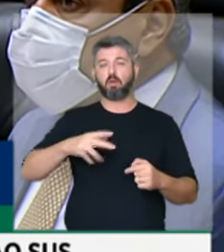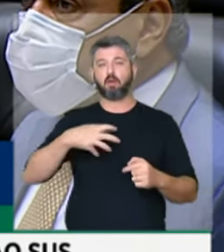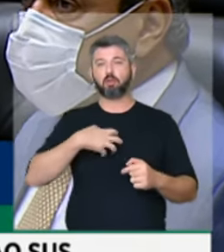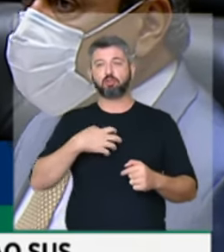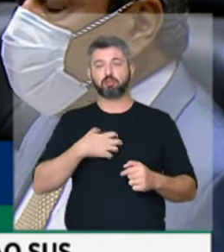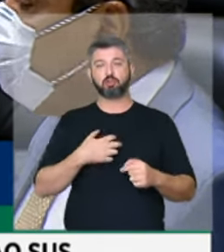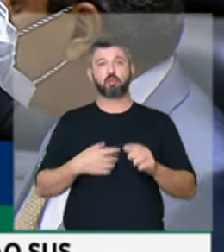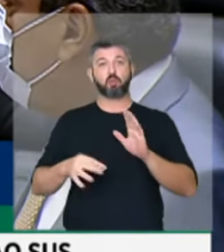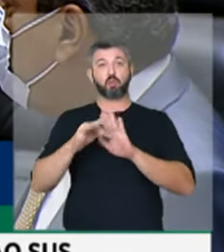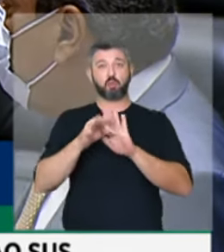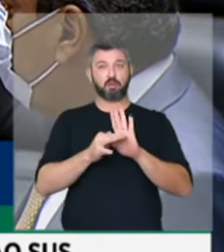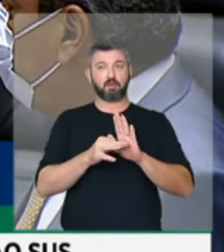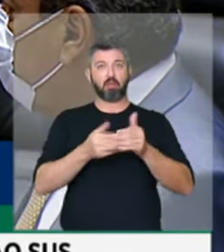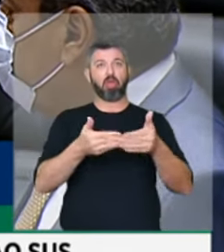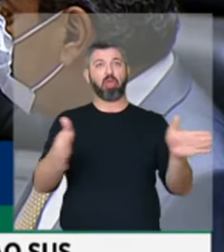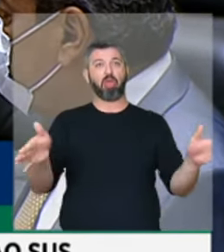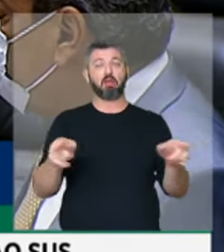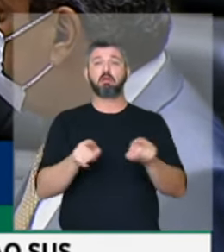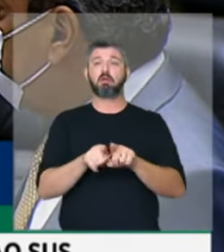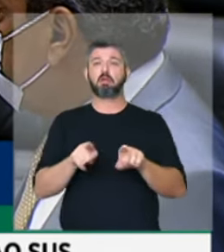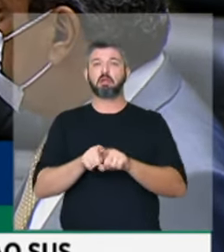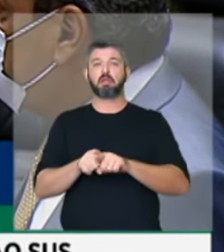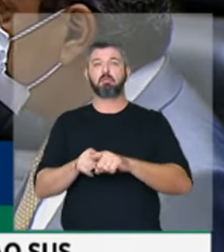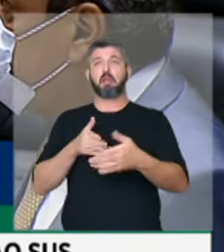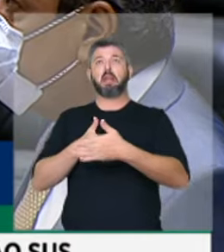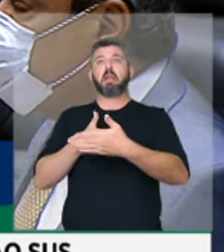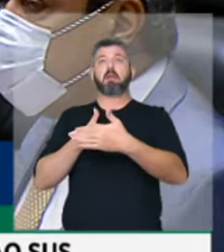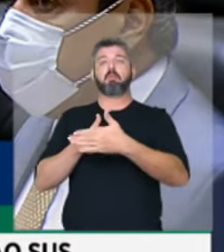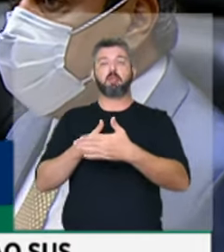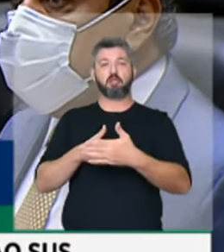PARA SEM NENHUM TIPO DE PARÂ METRO, TETO E NÃO FIXA NENHUM TIPO DE VALOR QUE NÃO TEM